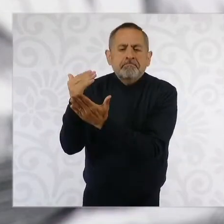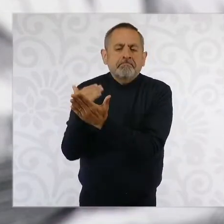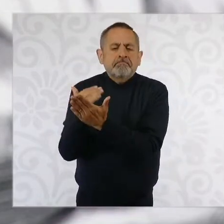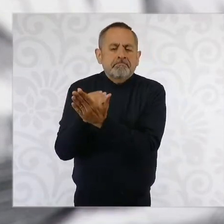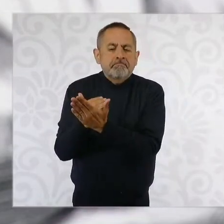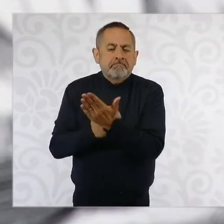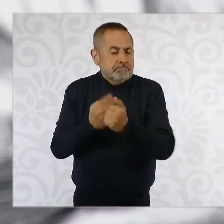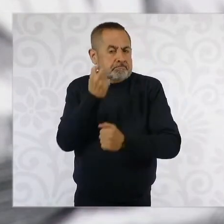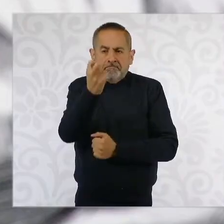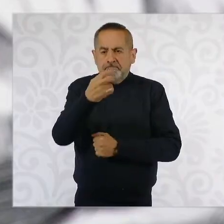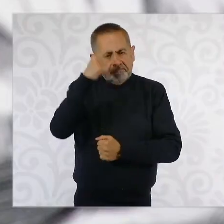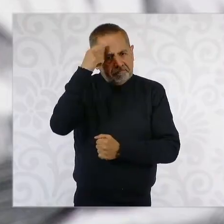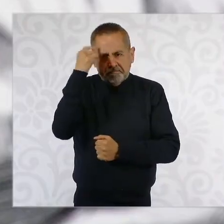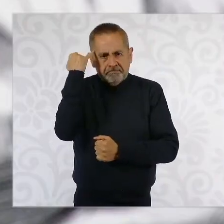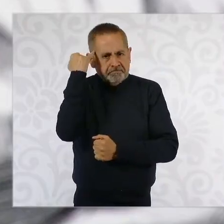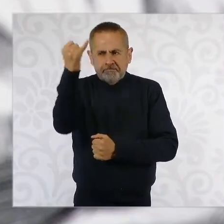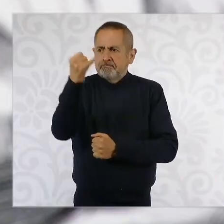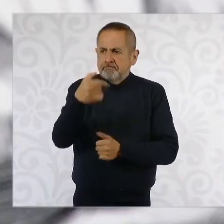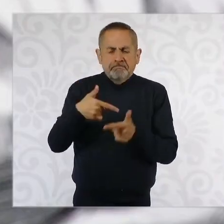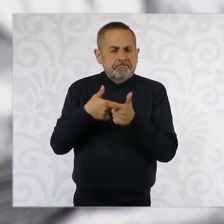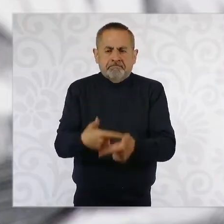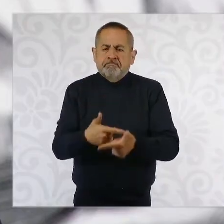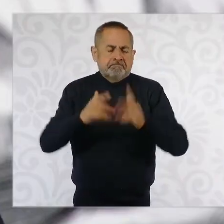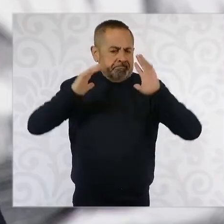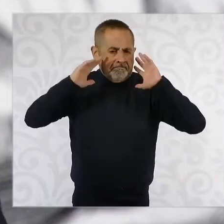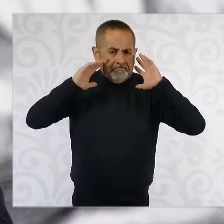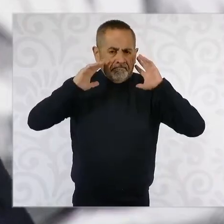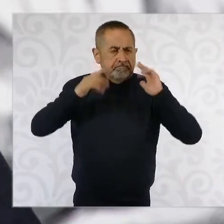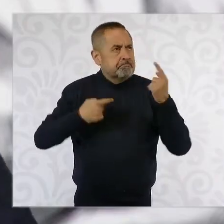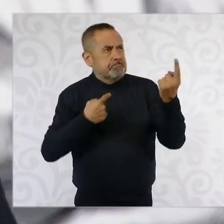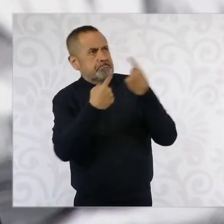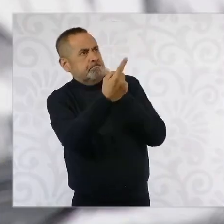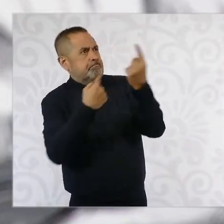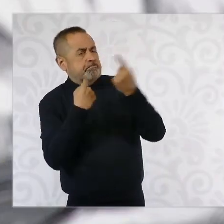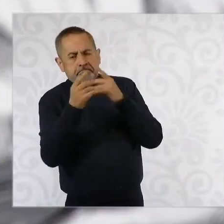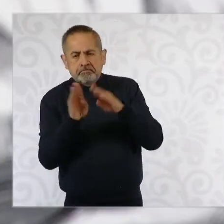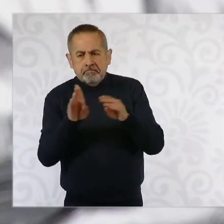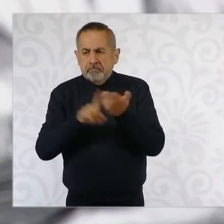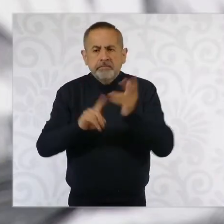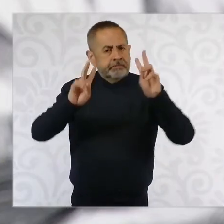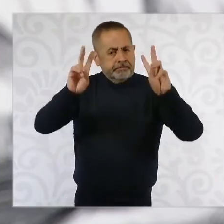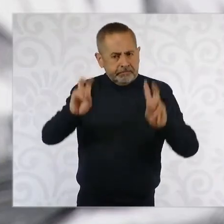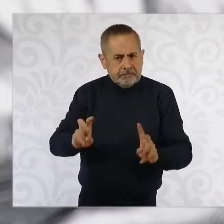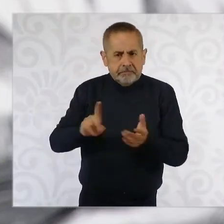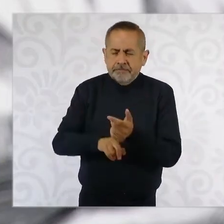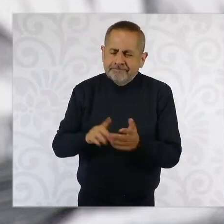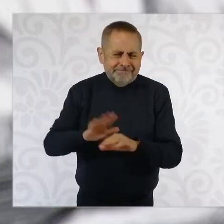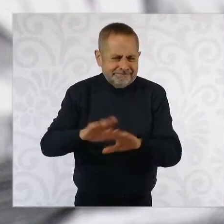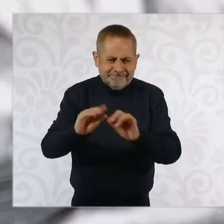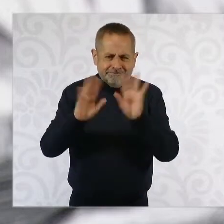nuestro posicionamiento y la relación que debamos en todos los temas porque además pues somos países